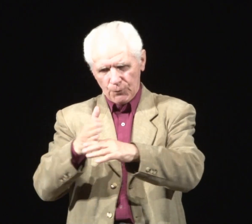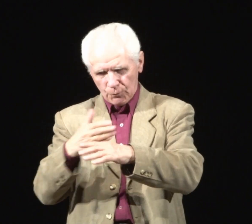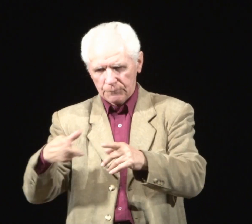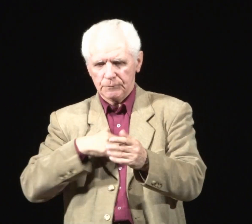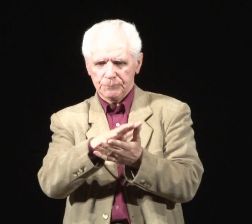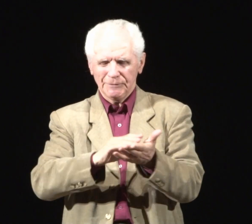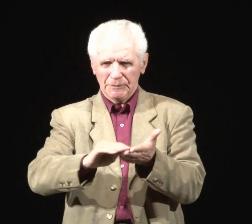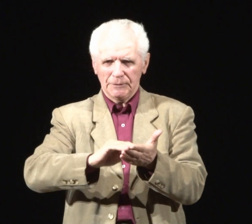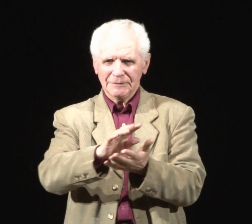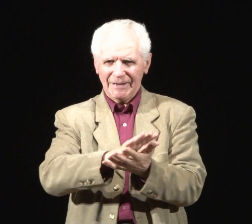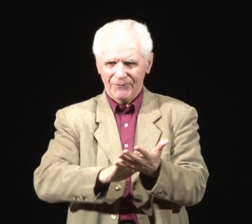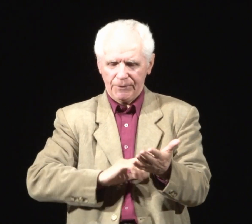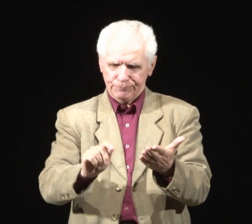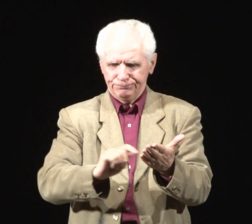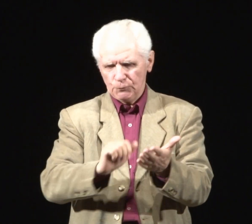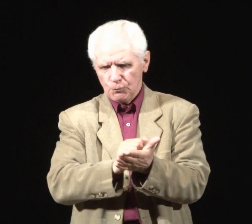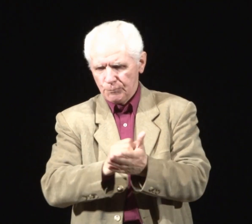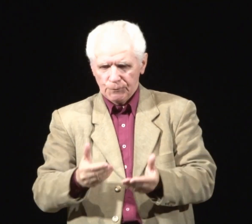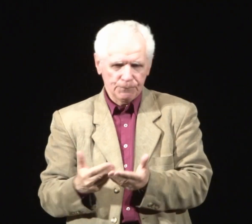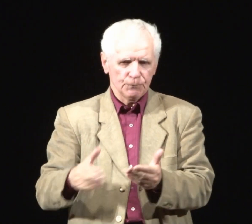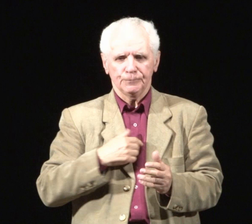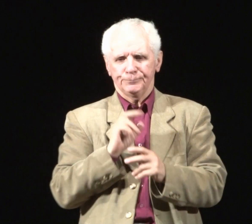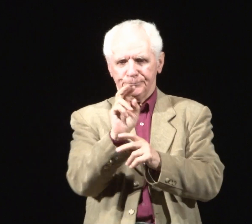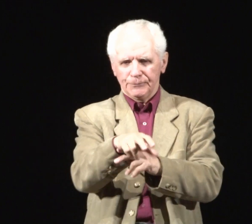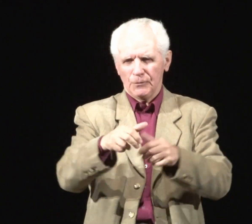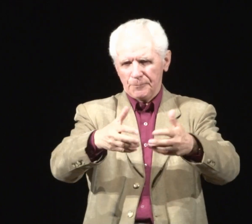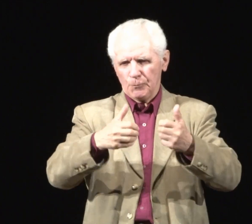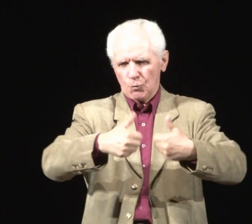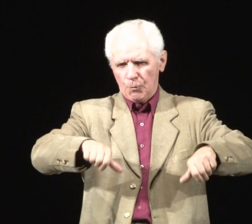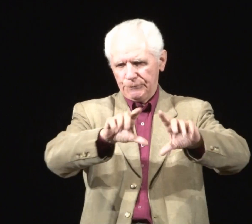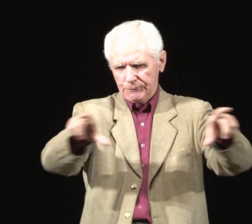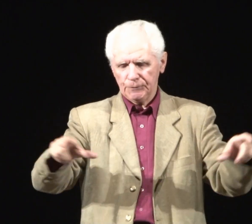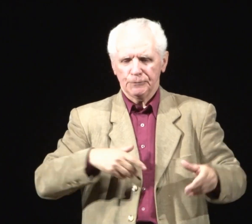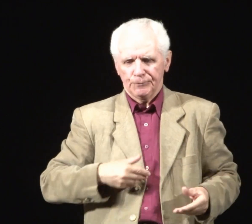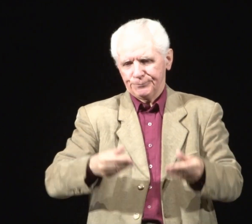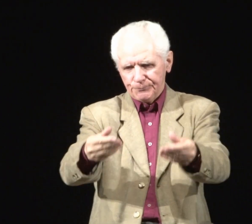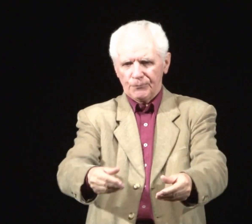Я написал заявление, пришел в приемную комиссию, отдал документы...